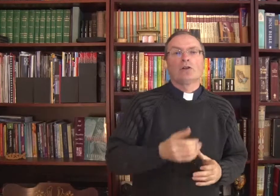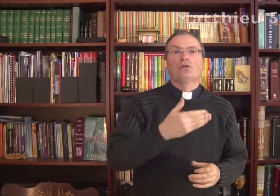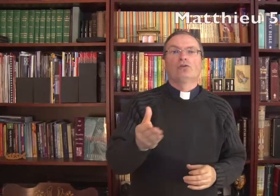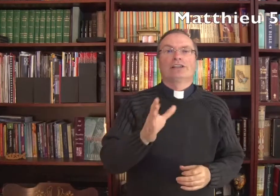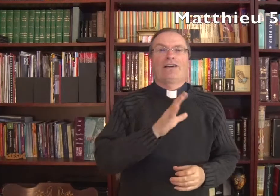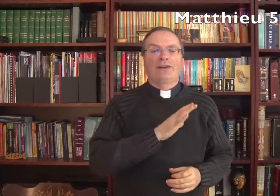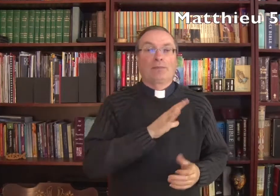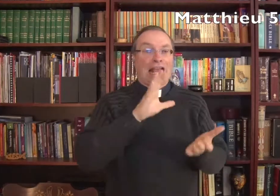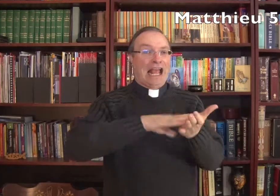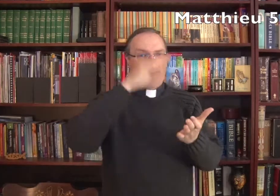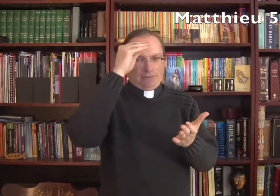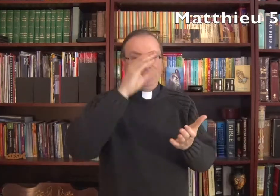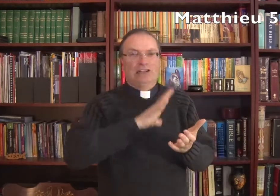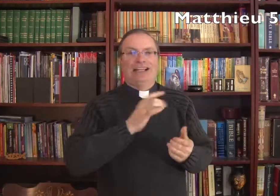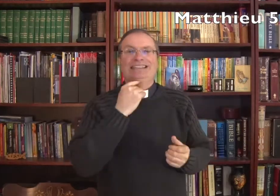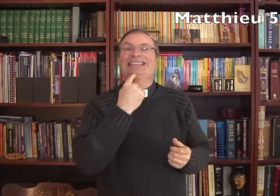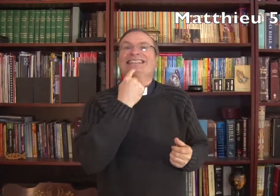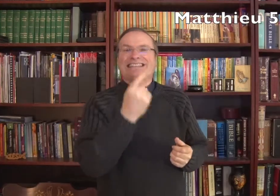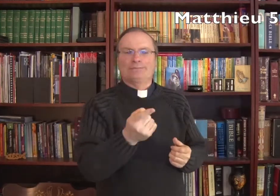Vous avez appris qu’il a été dit: